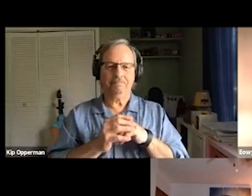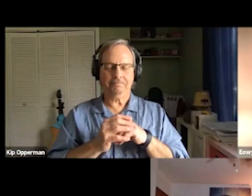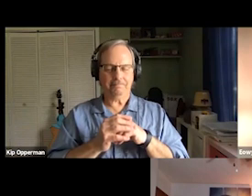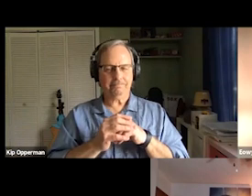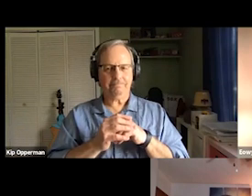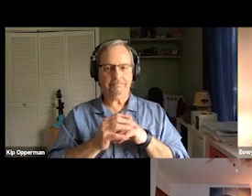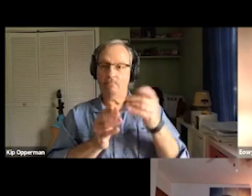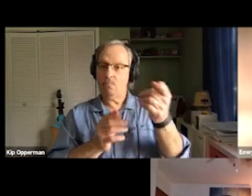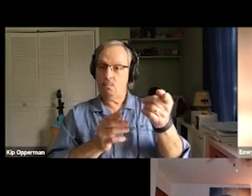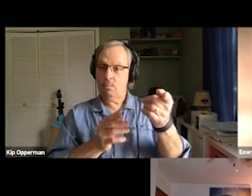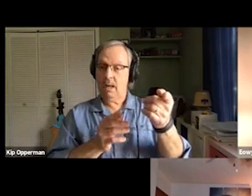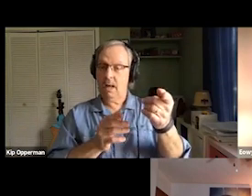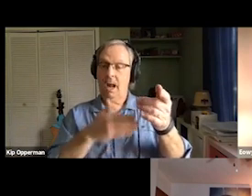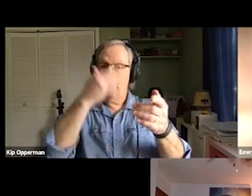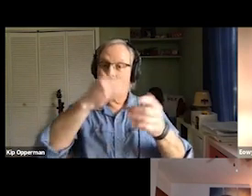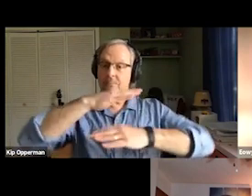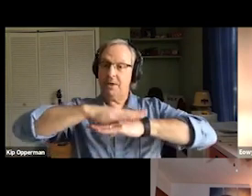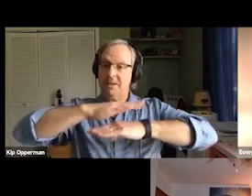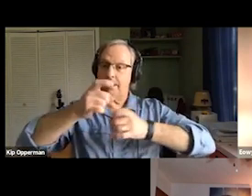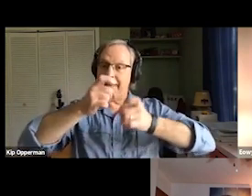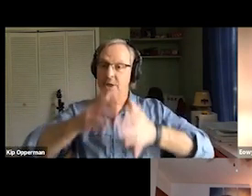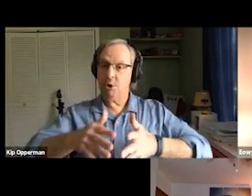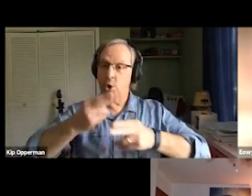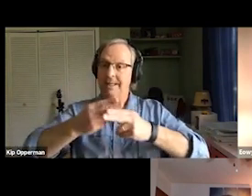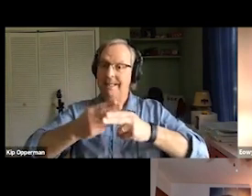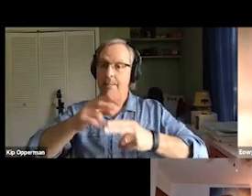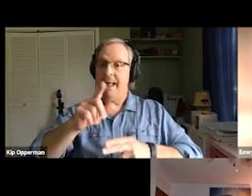Esta es nuestra gerente de recepción, su nombre es Leonetta Garner,